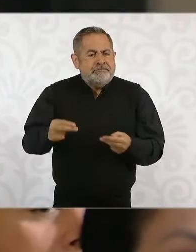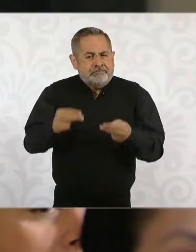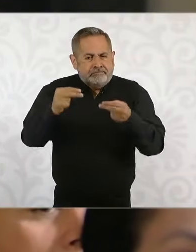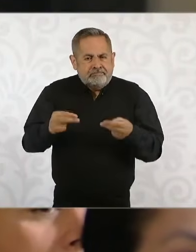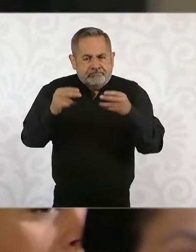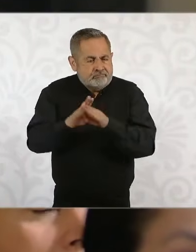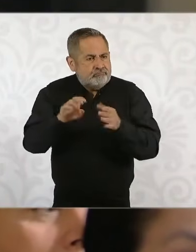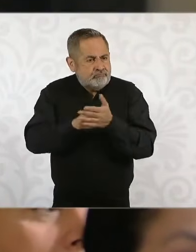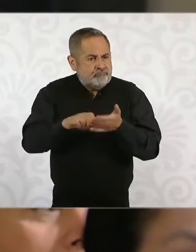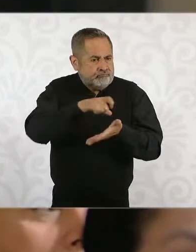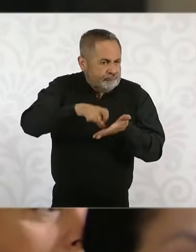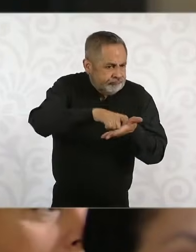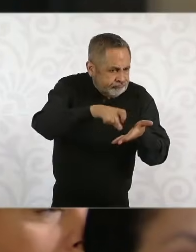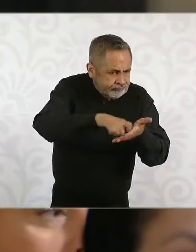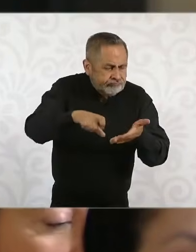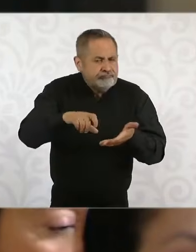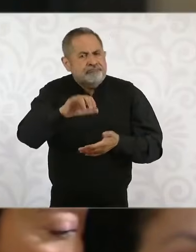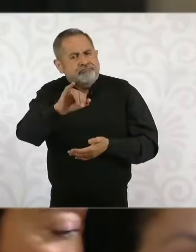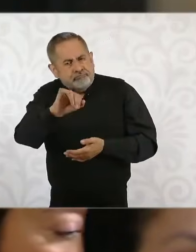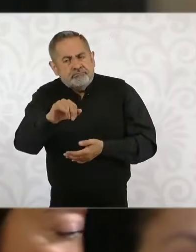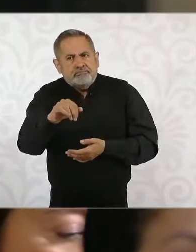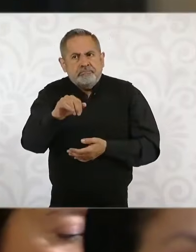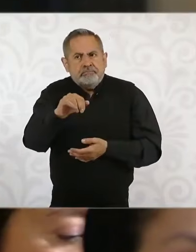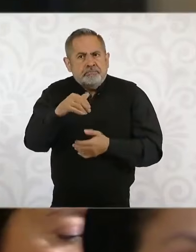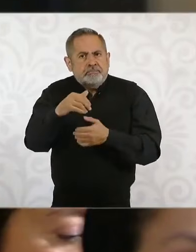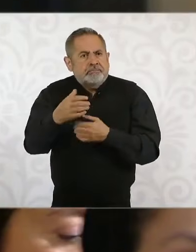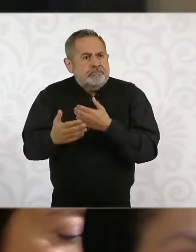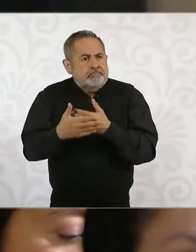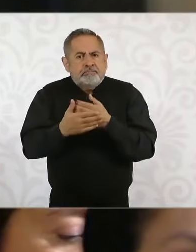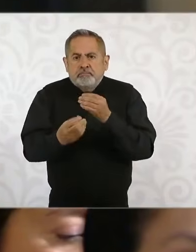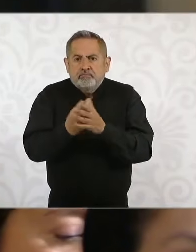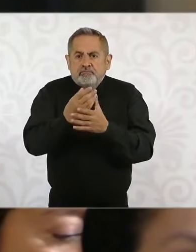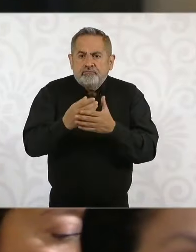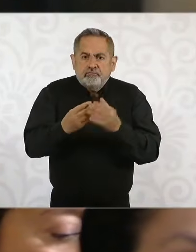ejemplo de consumo, sino también de innovación. Por eso la inversión que ustedes hacen ahora.